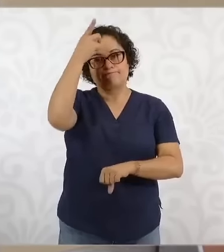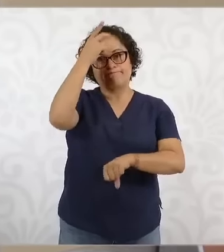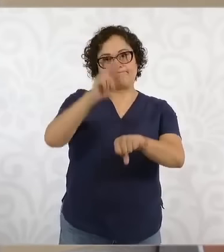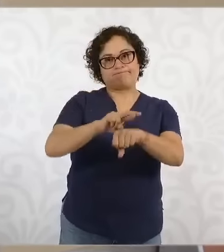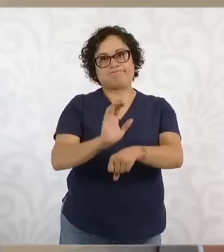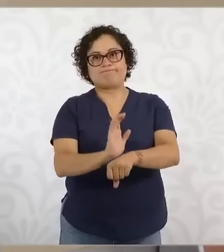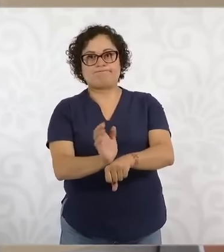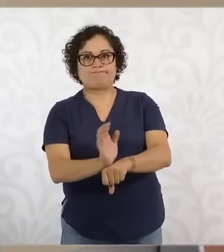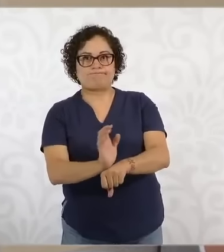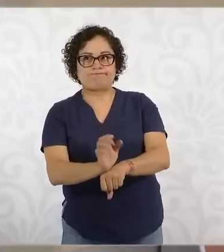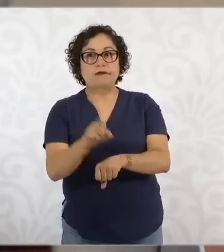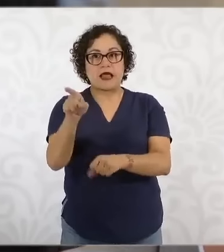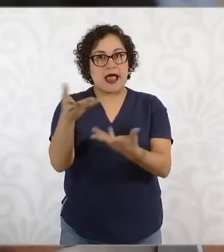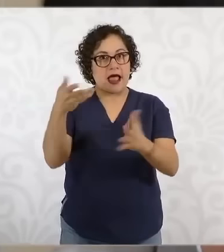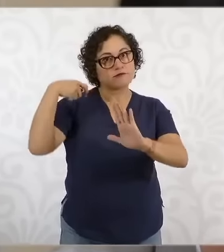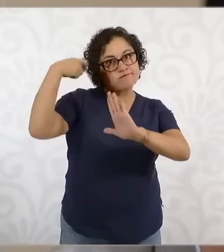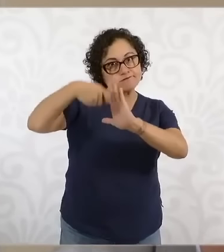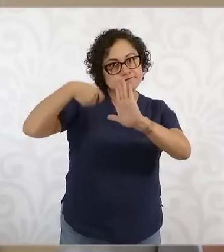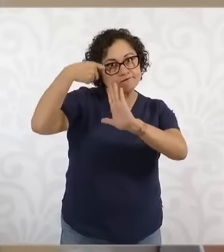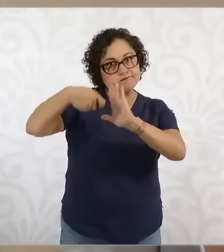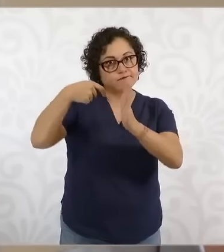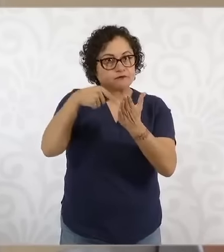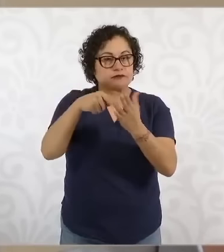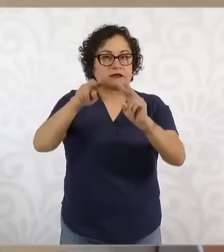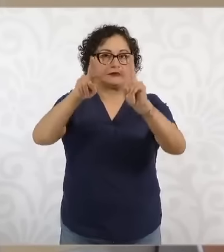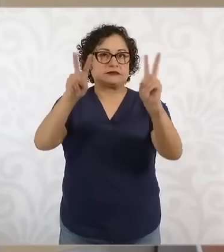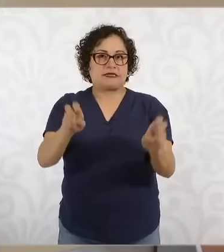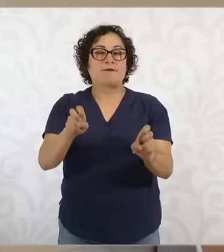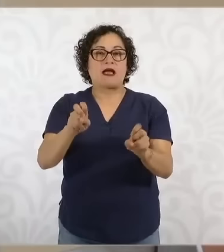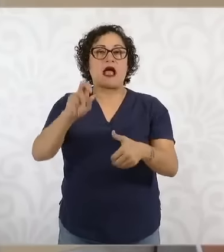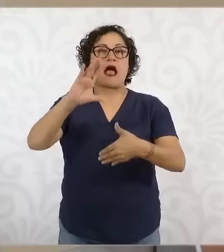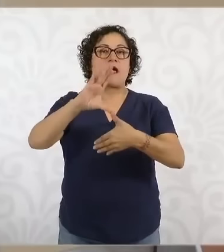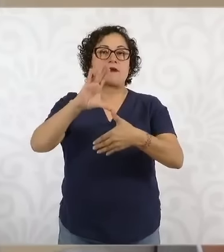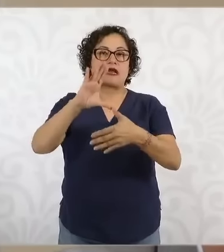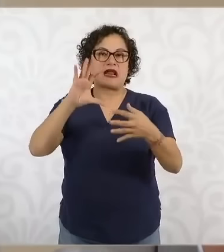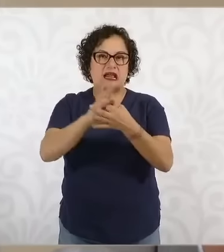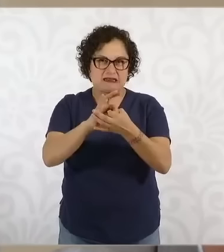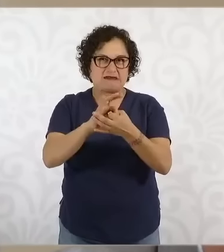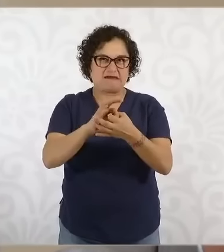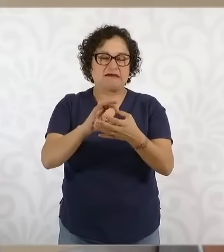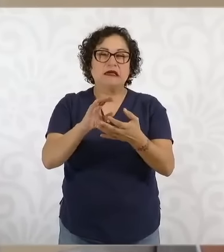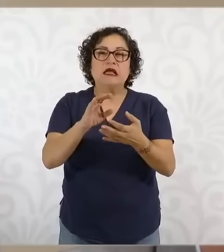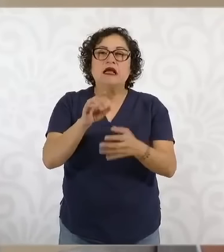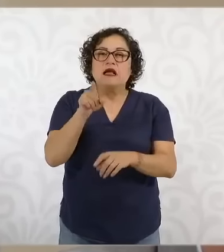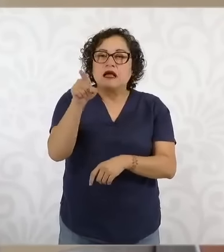en una producción La Conexión Americana, también recuerda como eh la CIA se infiltró en